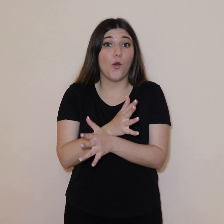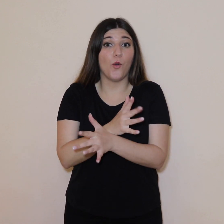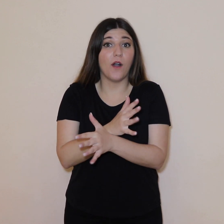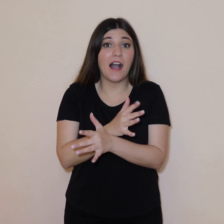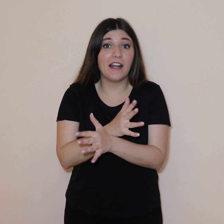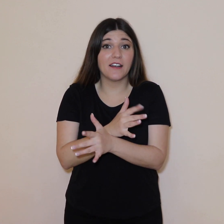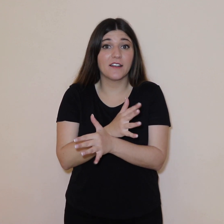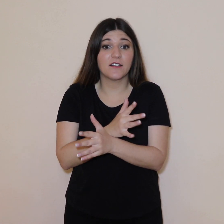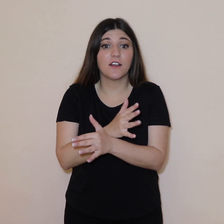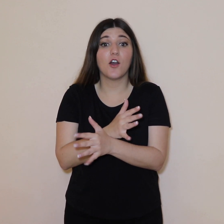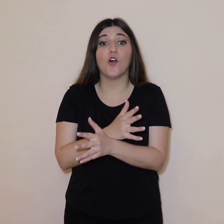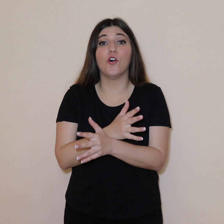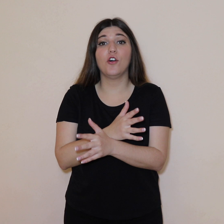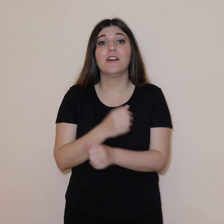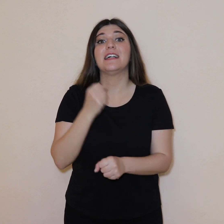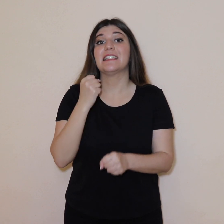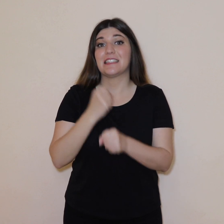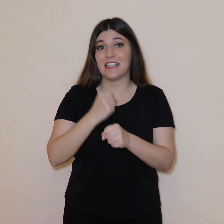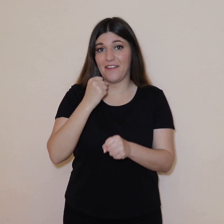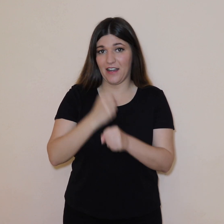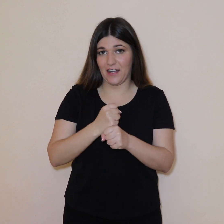Jugar Trabajar